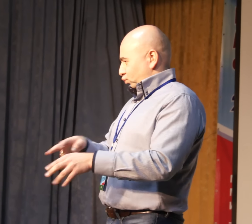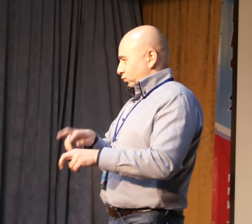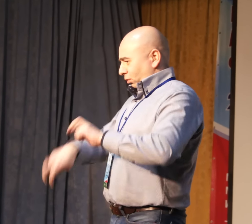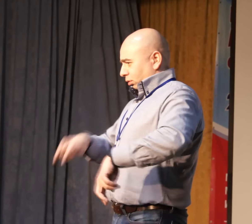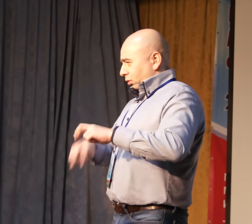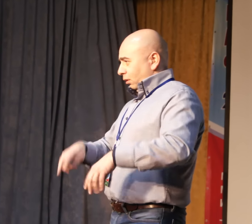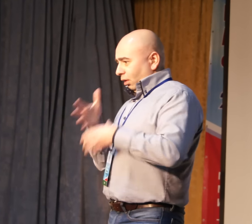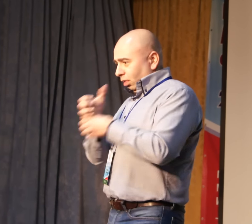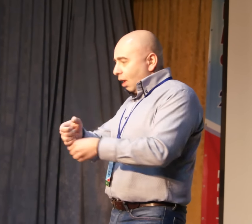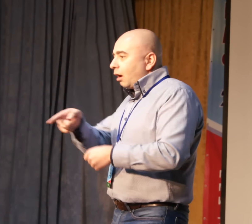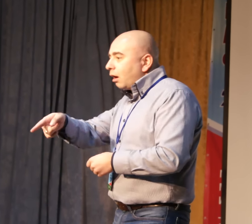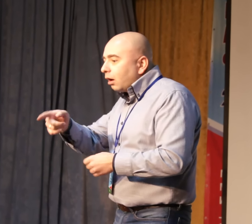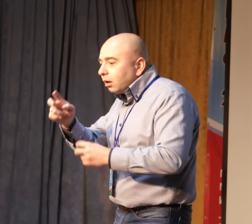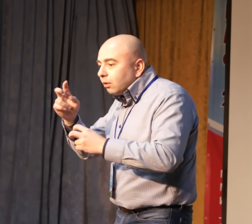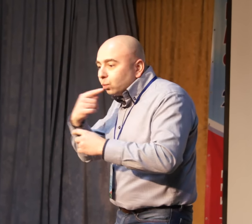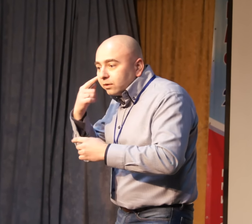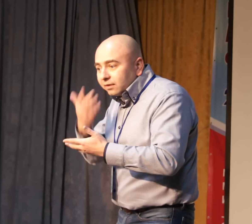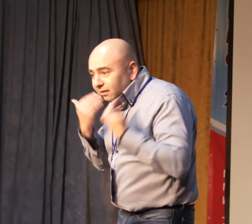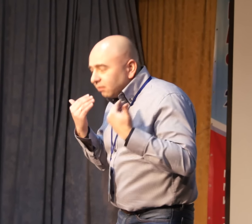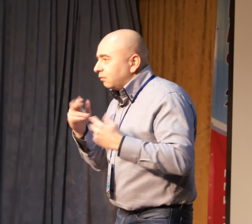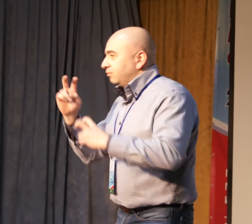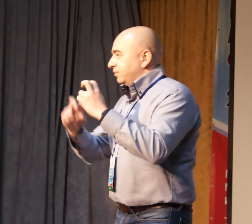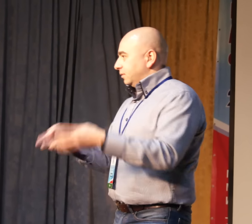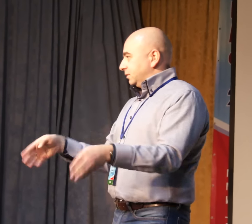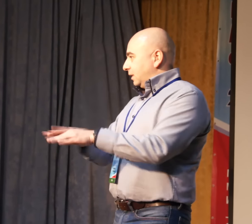вопросы качества образования и ТСР,